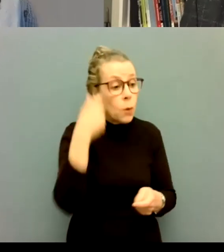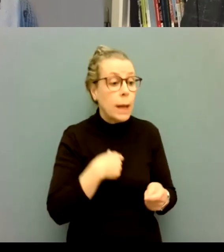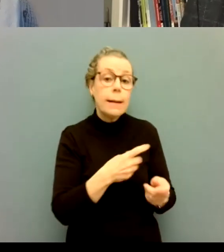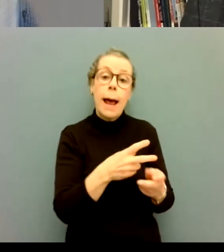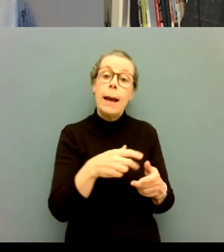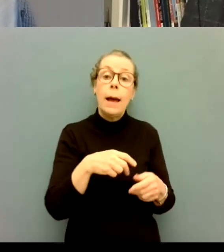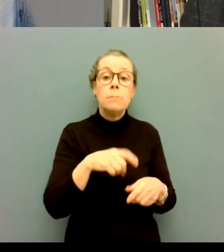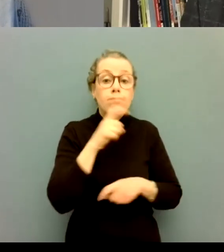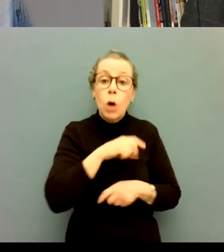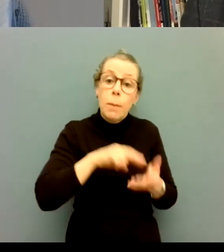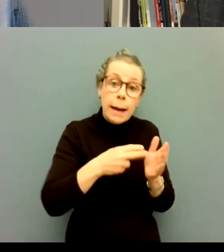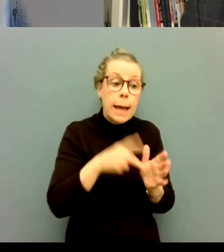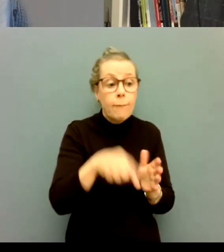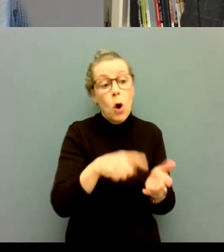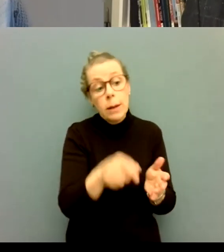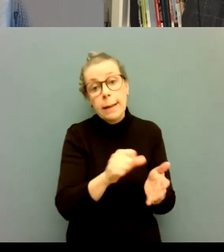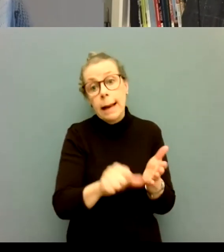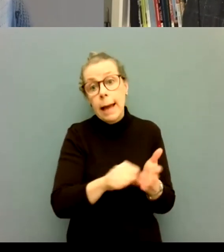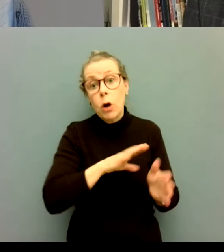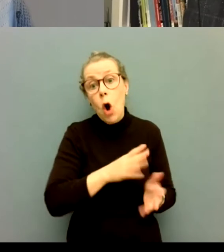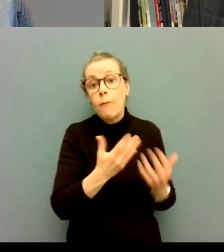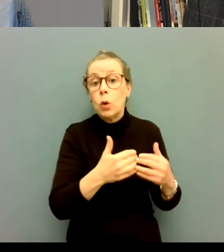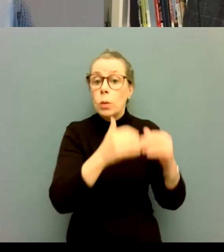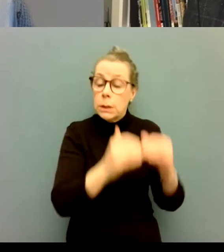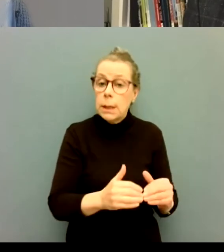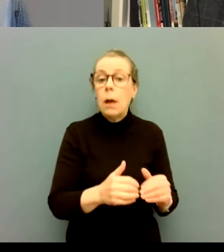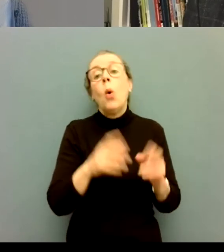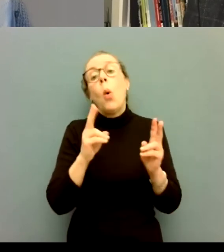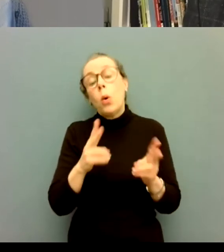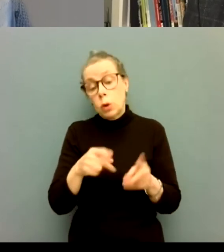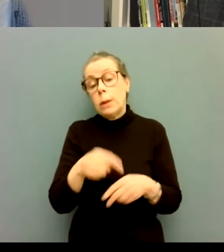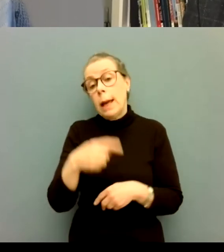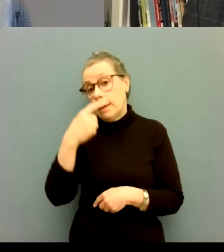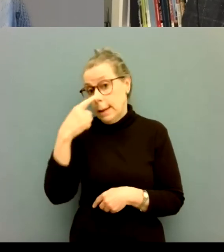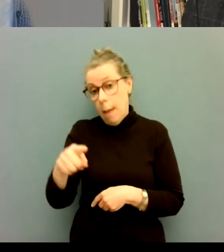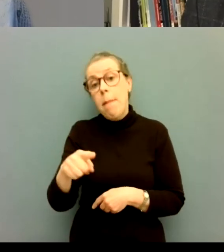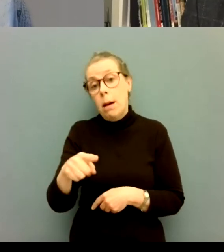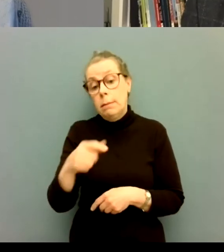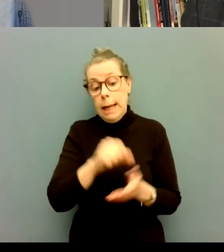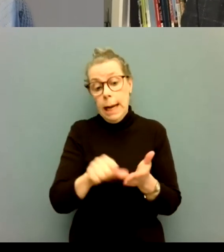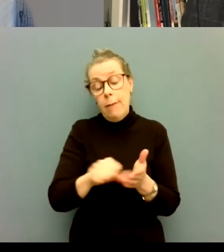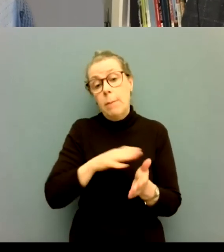eller ekonomiska svårigheter. Det drabbar elever med särskilda behov.